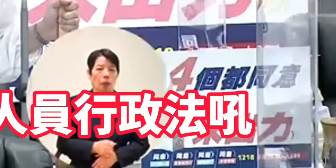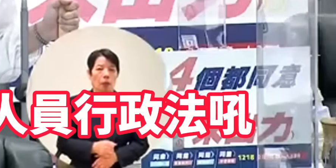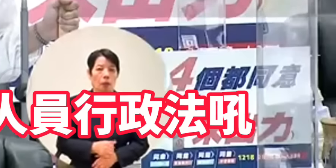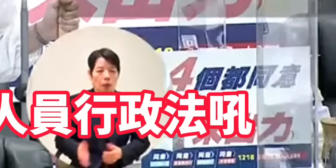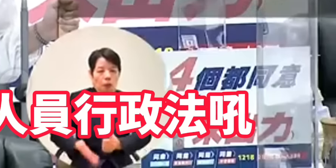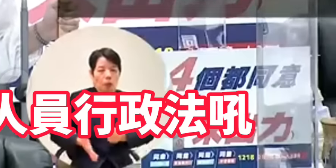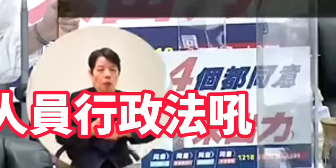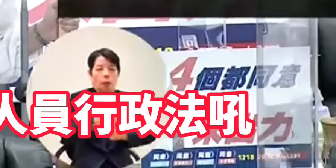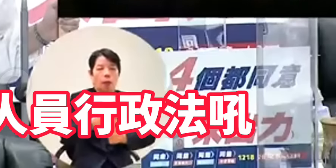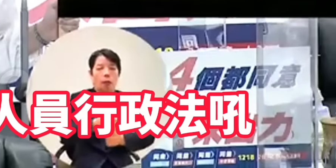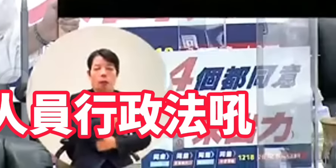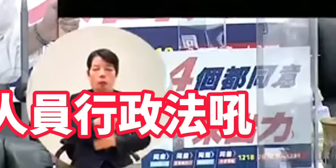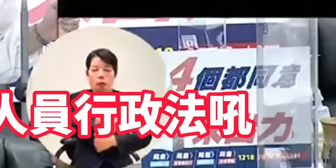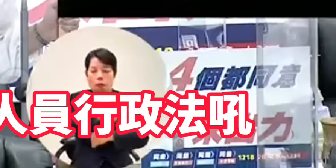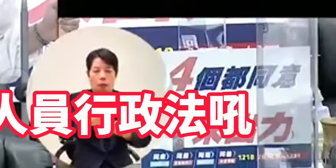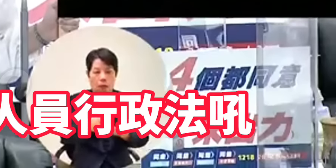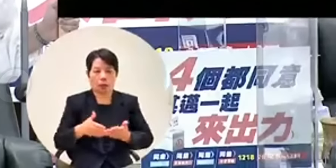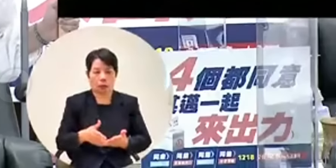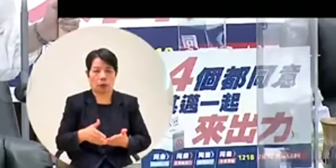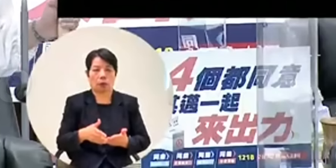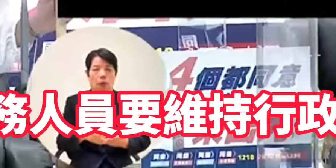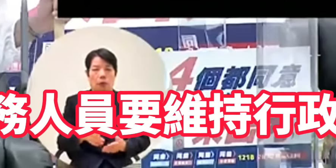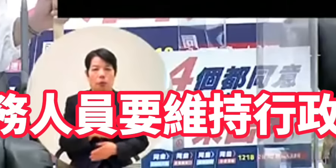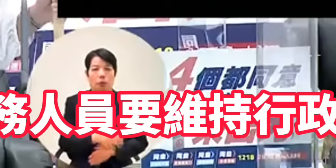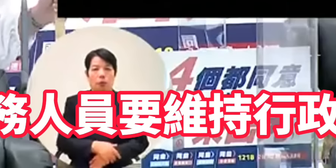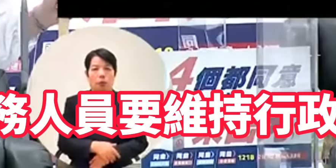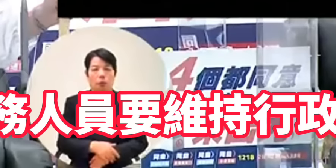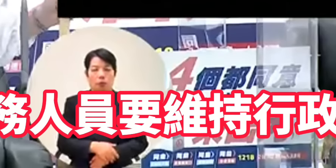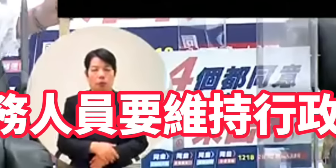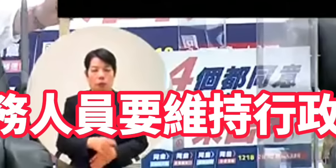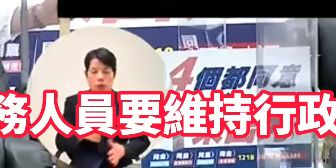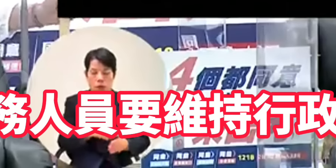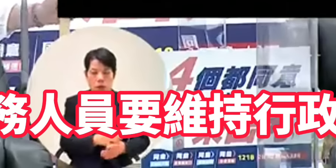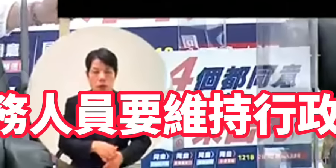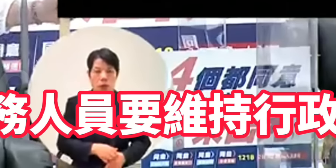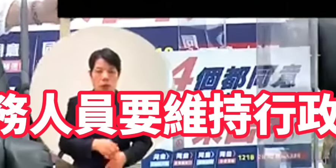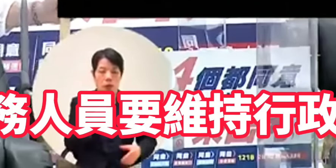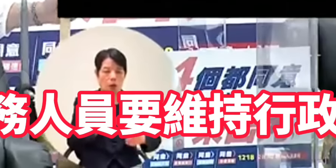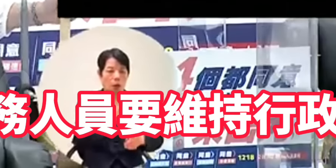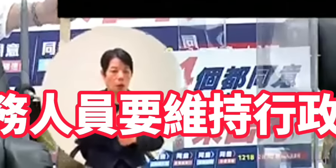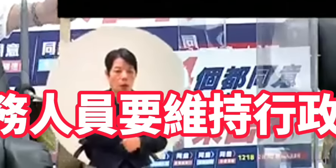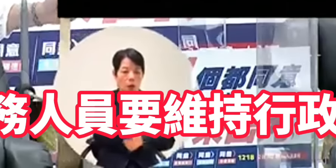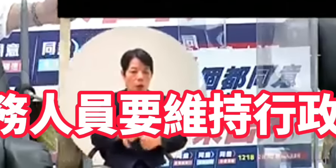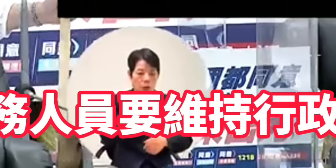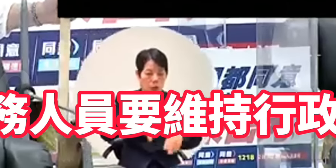公務人員行政法吼 他是要求說公務人員要維持行政中立